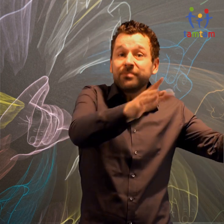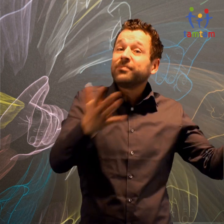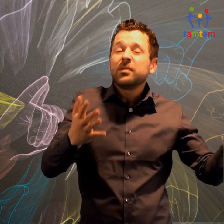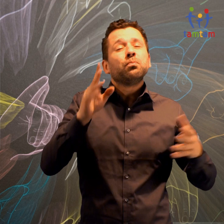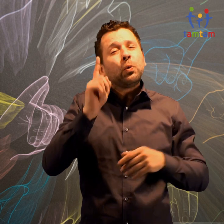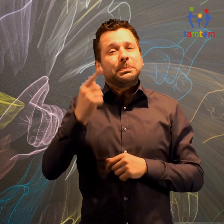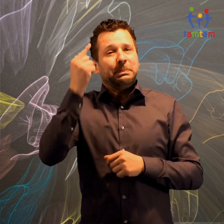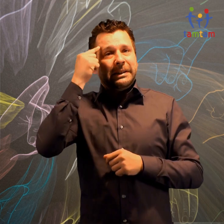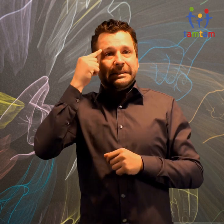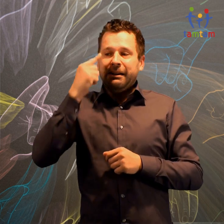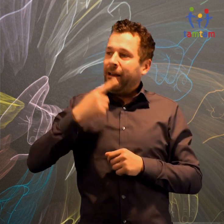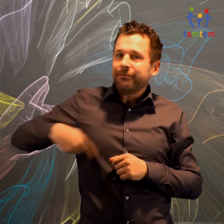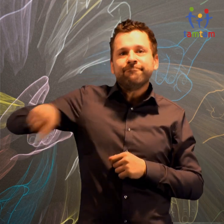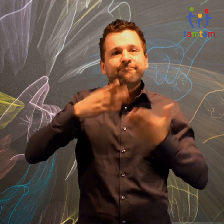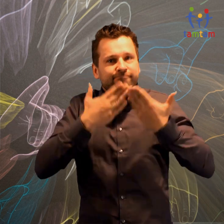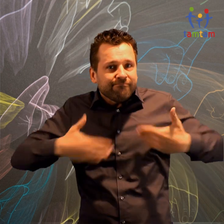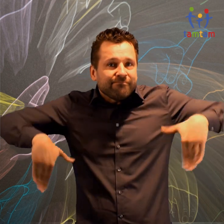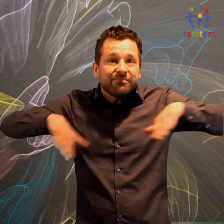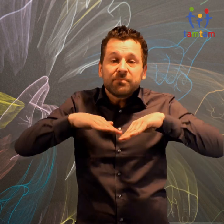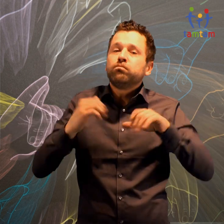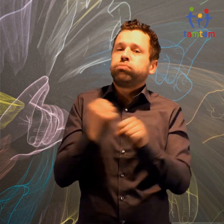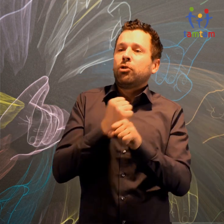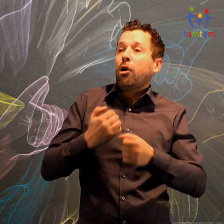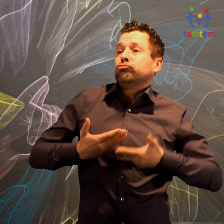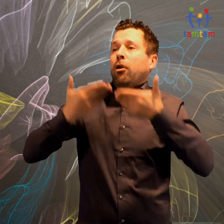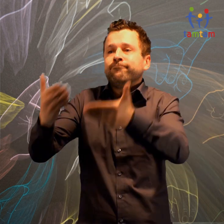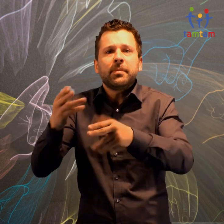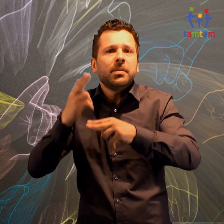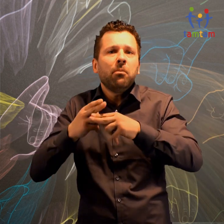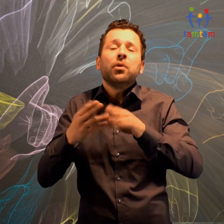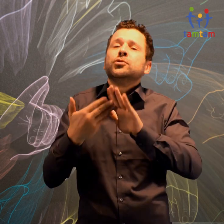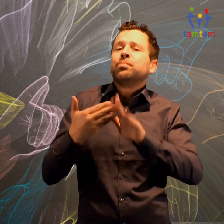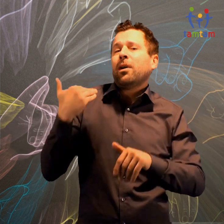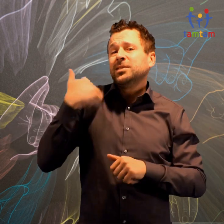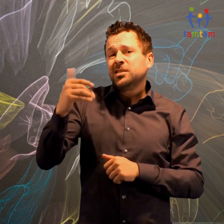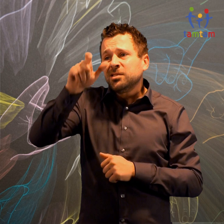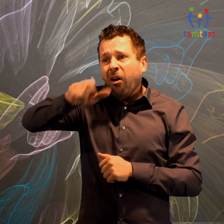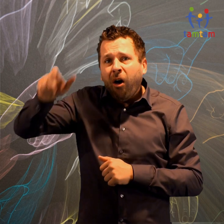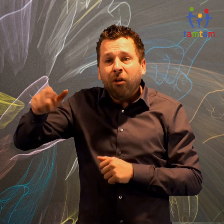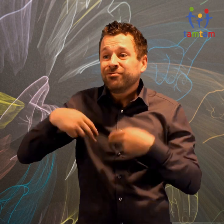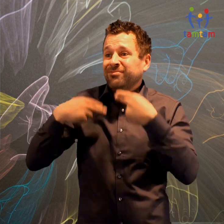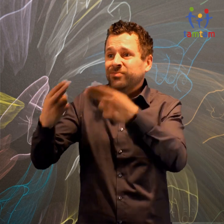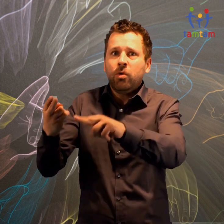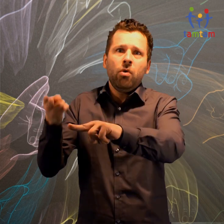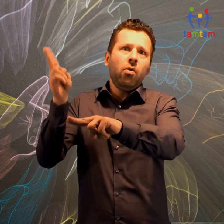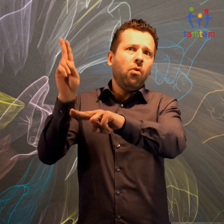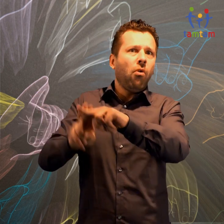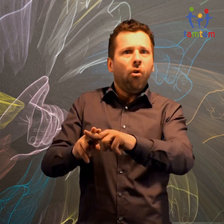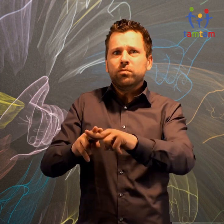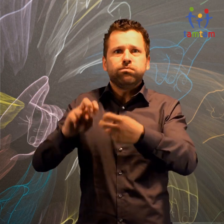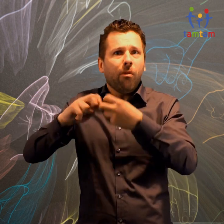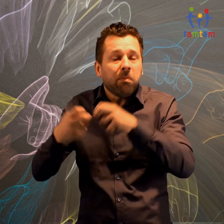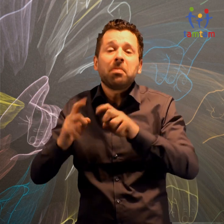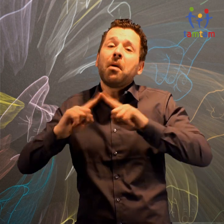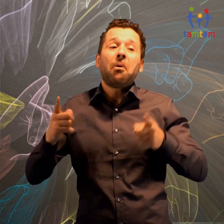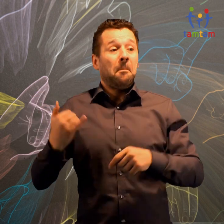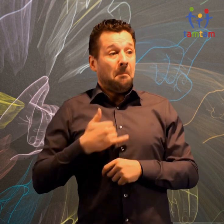proto musíme dbát na ochranu hlavně starších lidí, kterým by koronavirus mohl vážně ublížit.